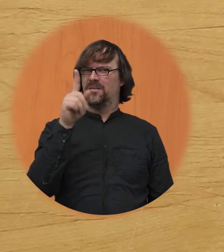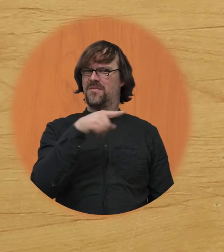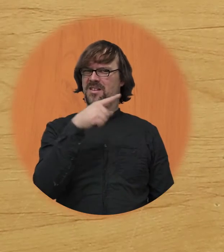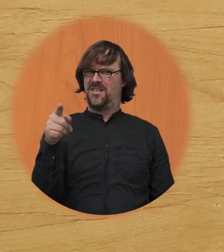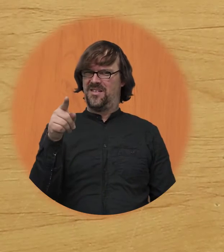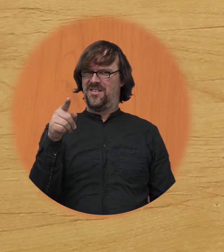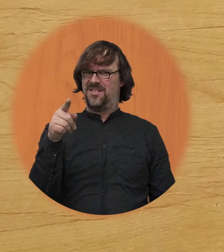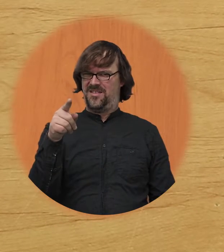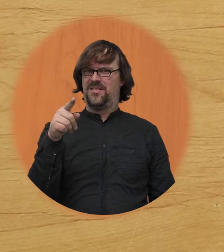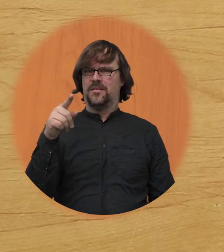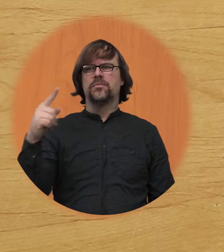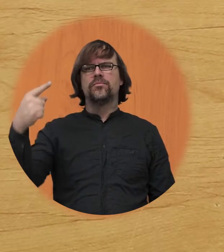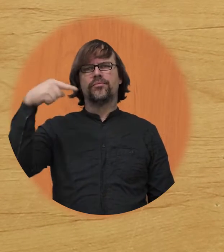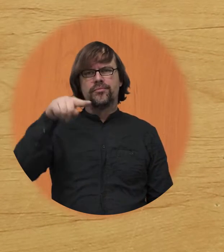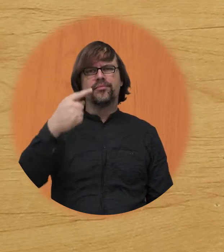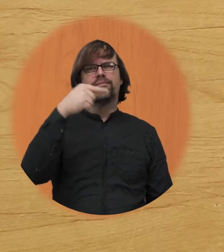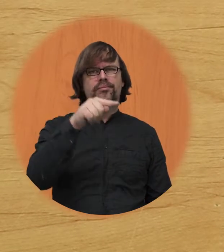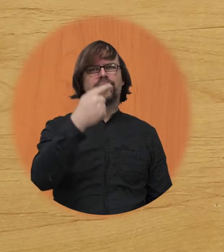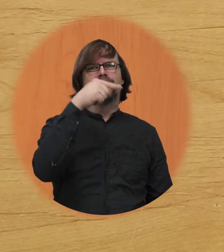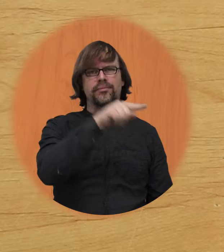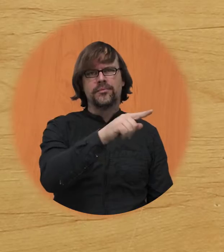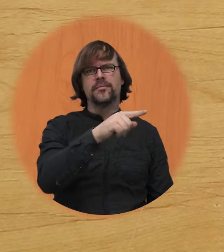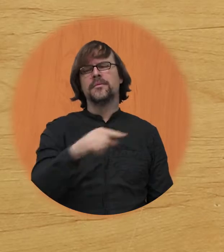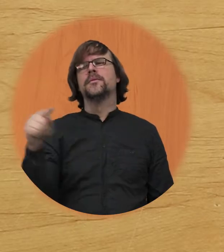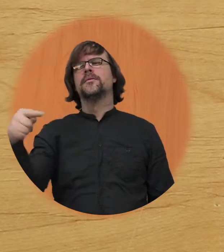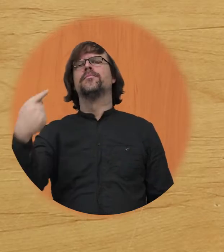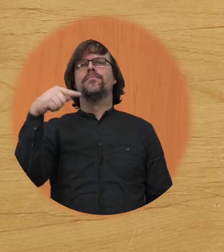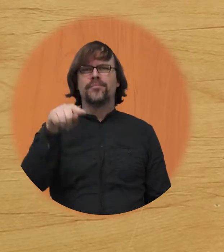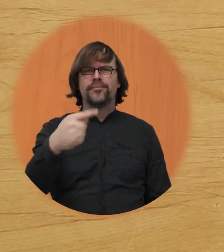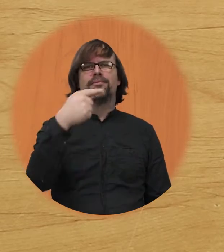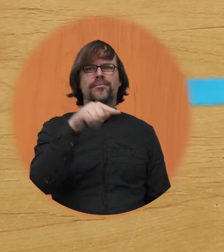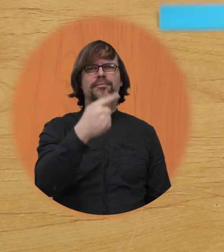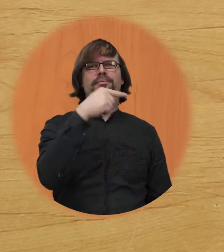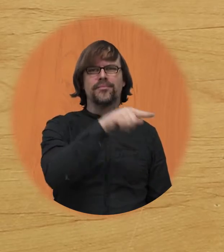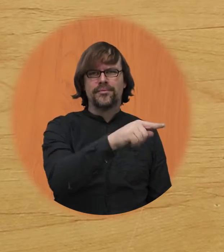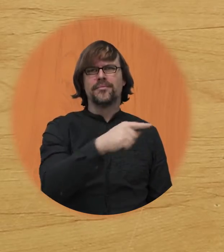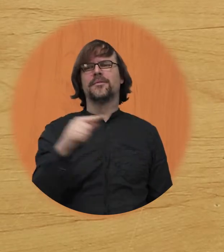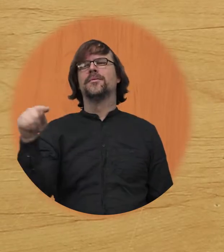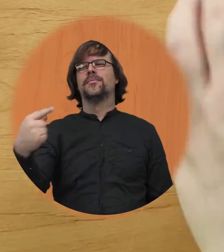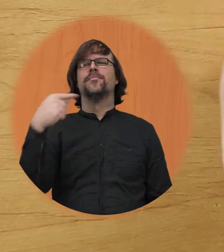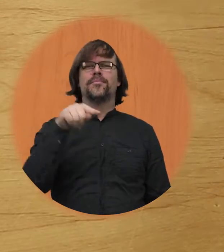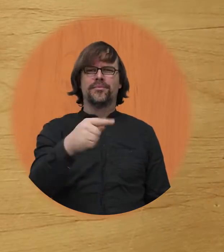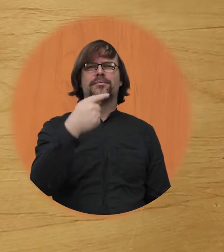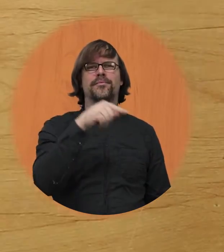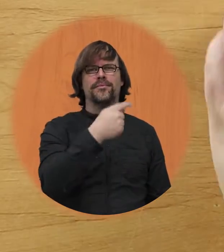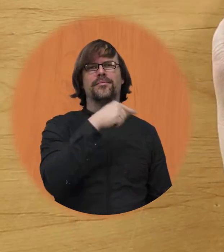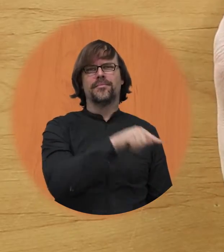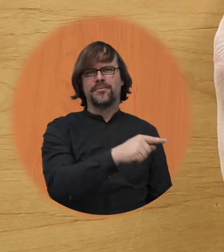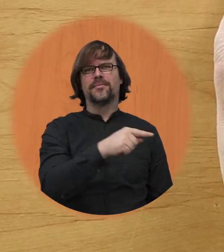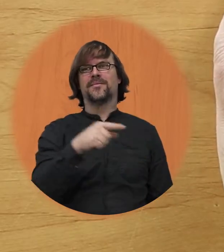Jetzt müsst Ihr 4 Streifen reinflechten. Immer schön der Reihe nach.